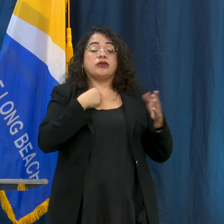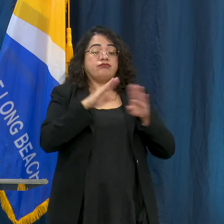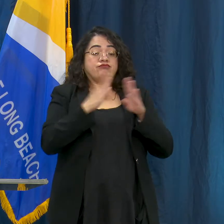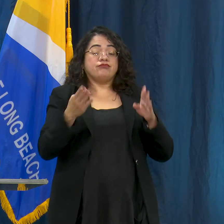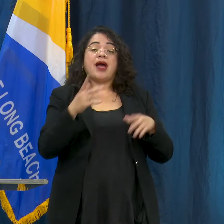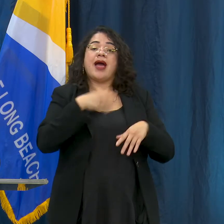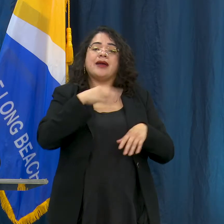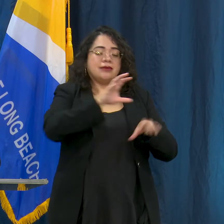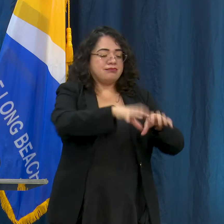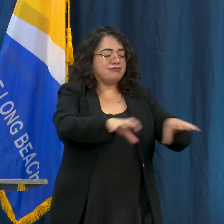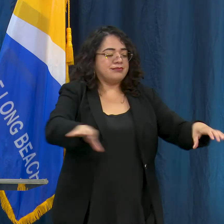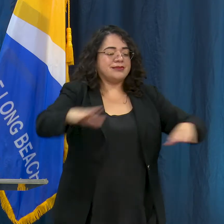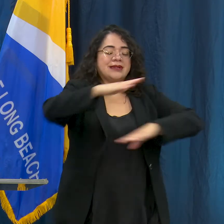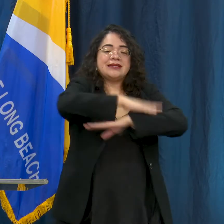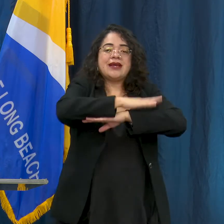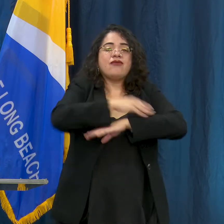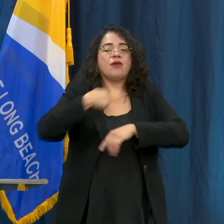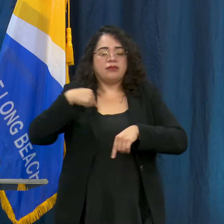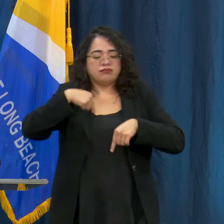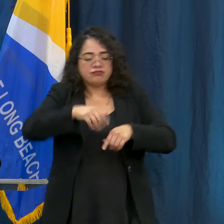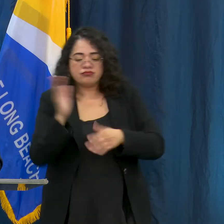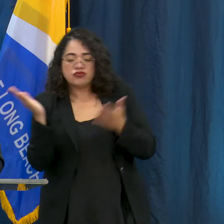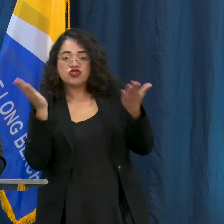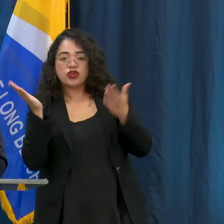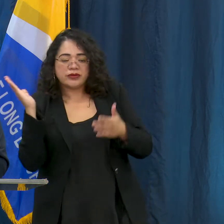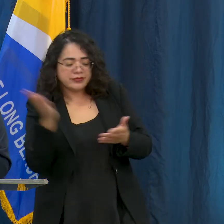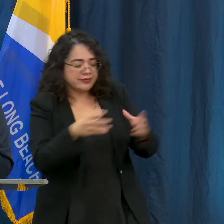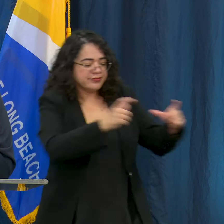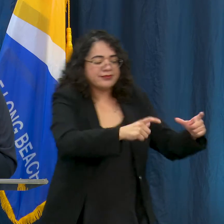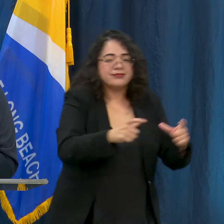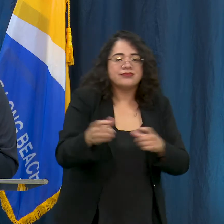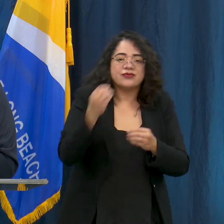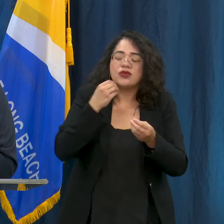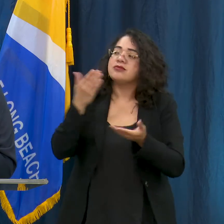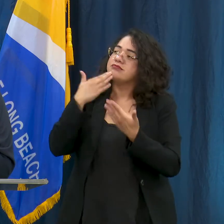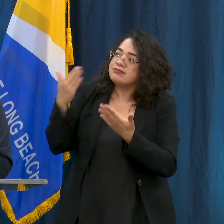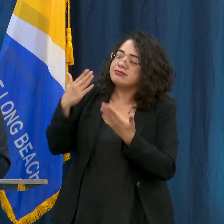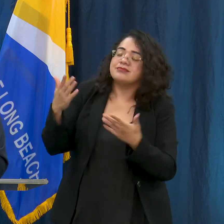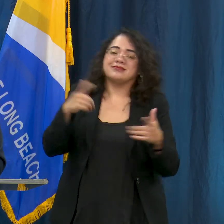Paseos ENS Paseos Seguros par actividades fisica mint a alle Havas